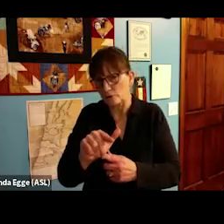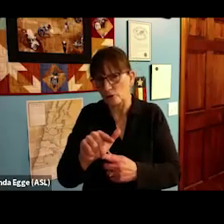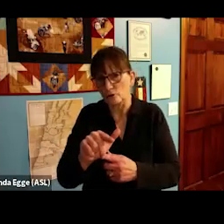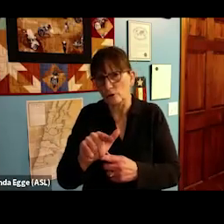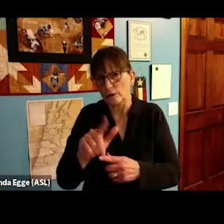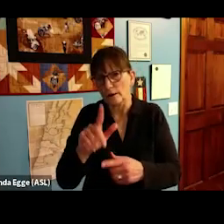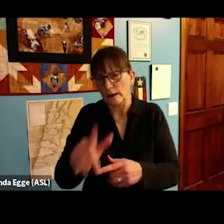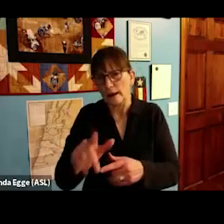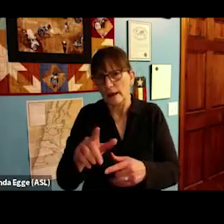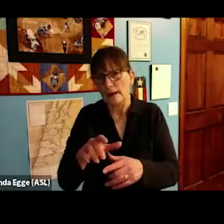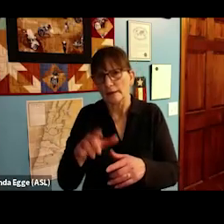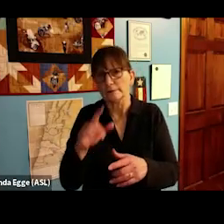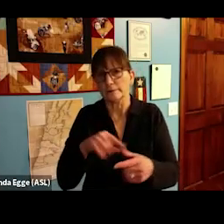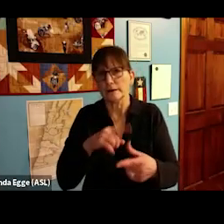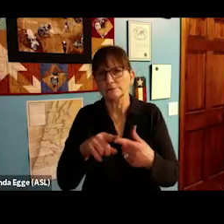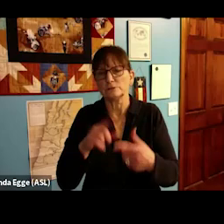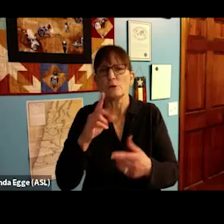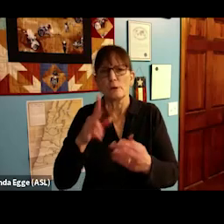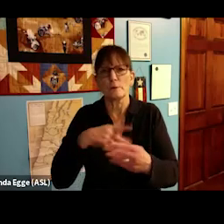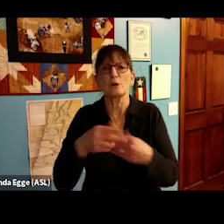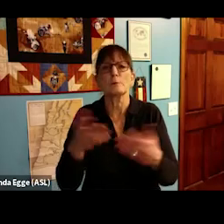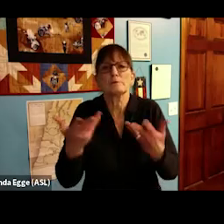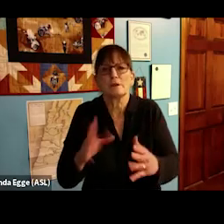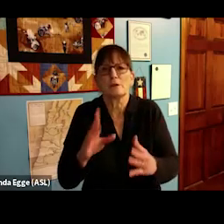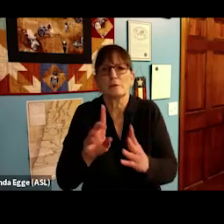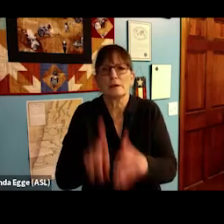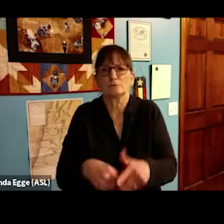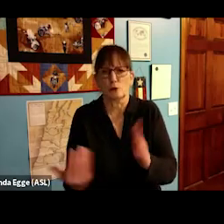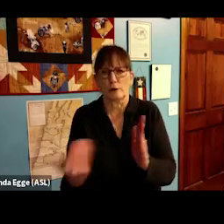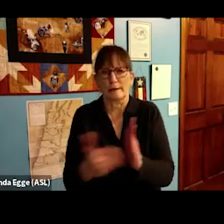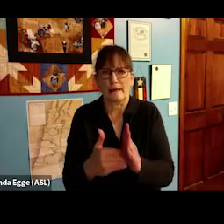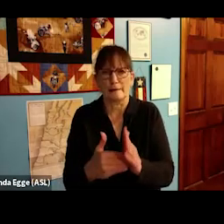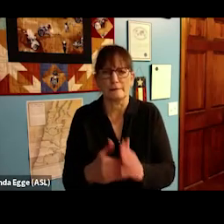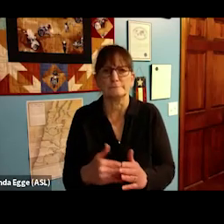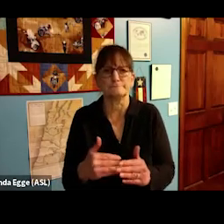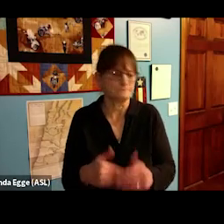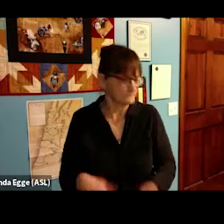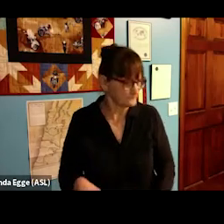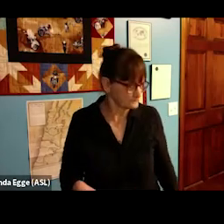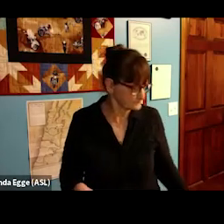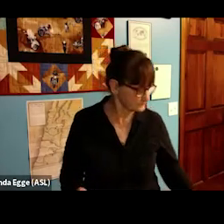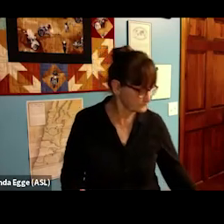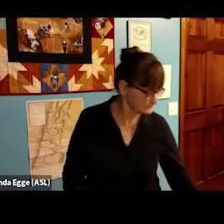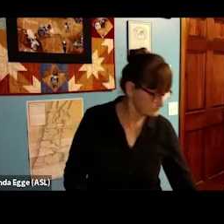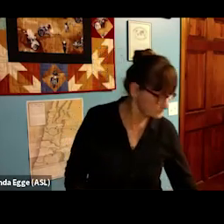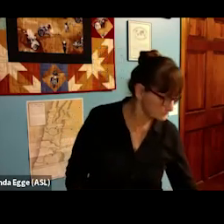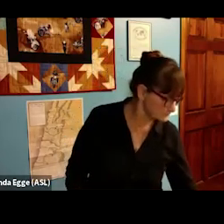si surgen dificultades con la presentación de esos formularios y el número de ID de vuelta por correo.